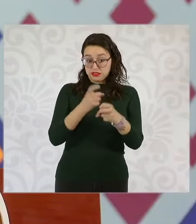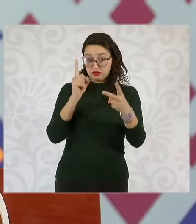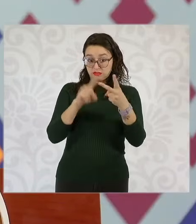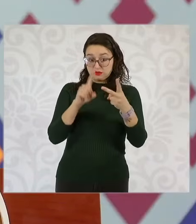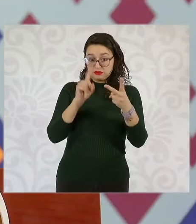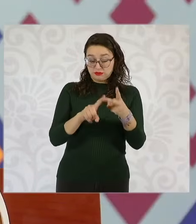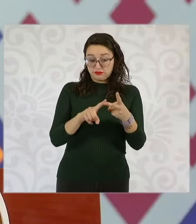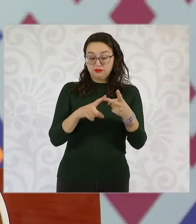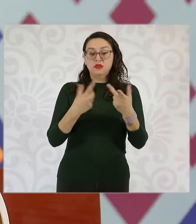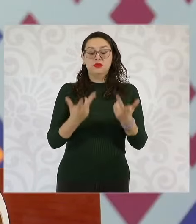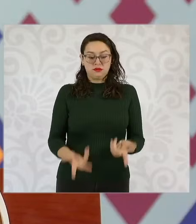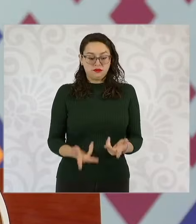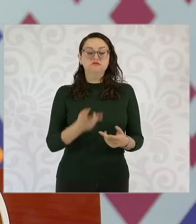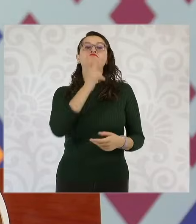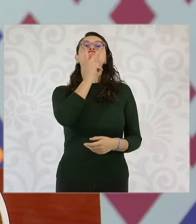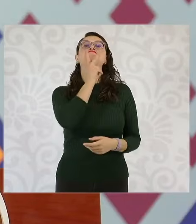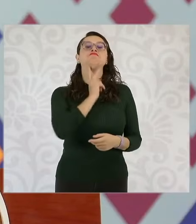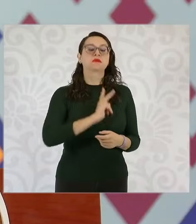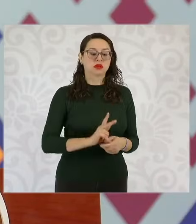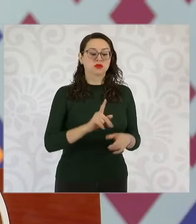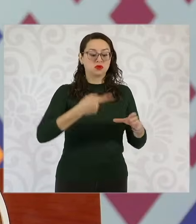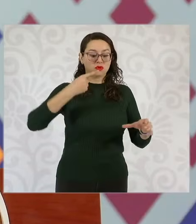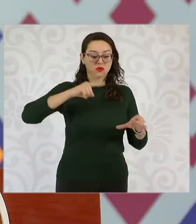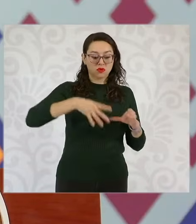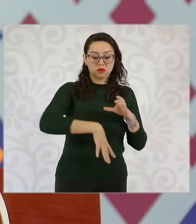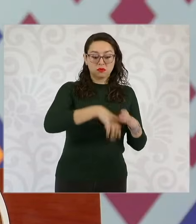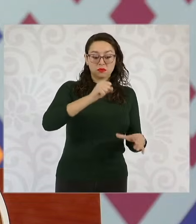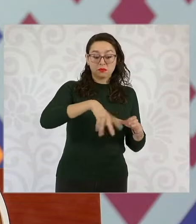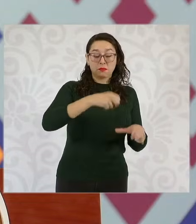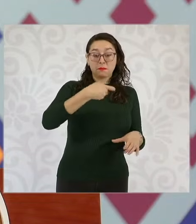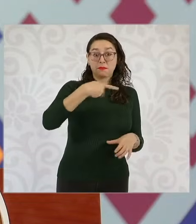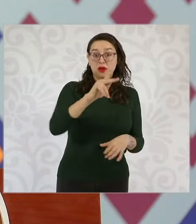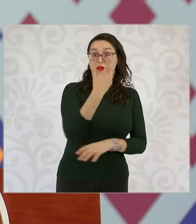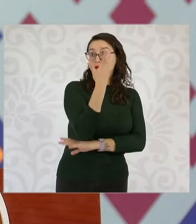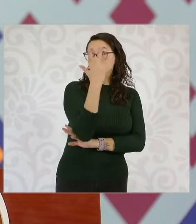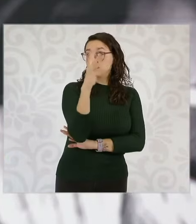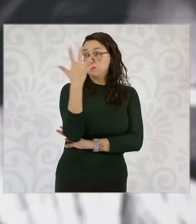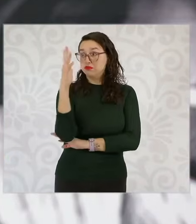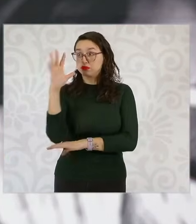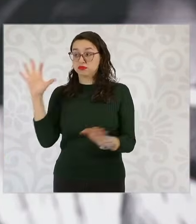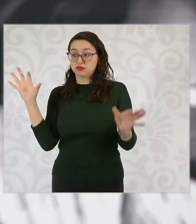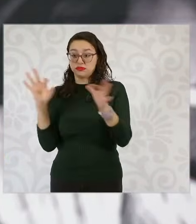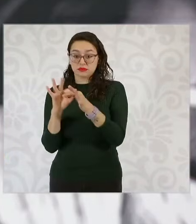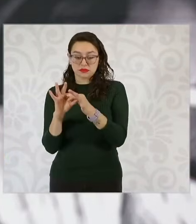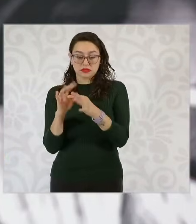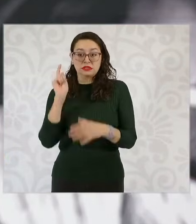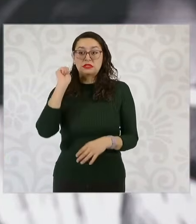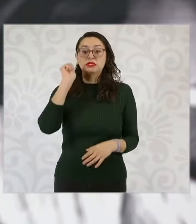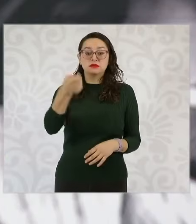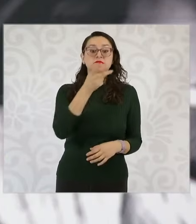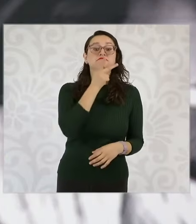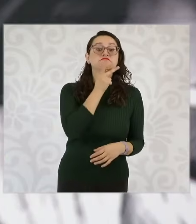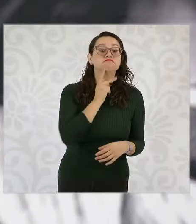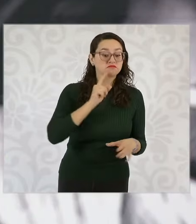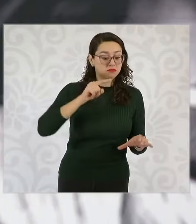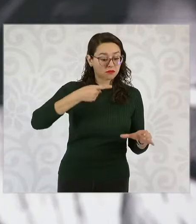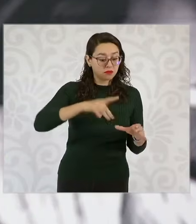sostentable estaremos produciendo no más no más de 1. millones 1.8 millones de barriles